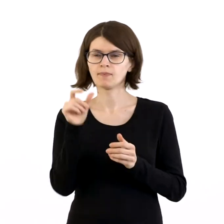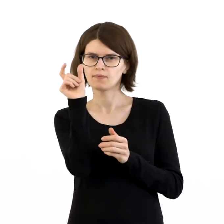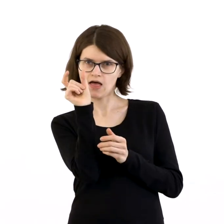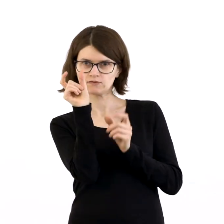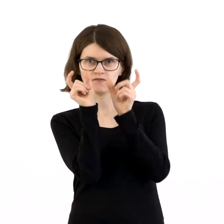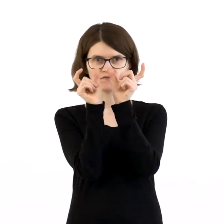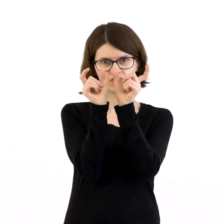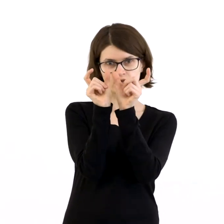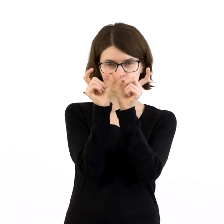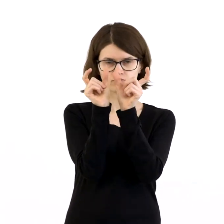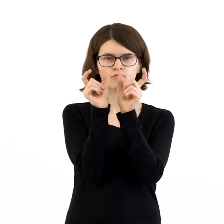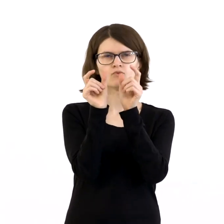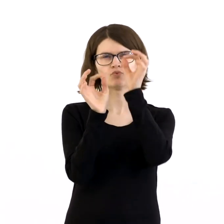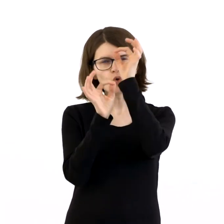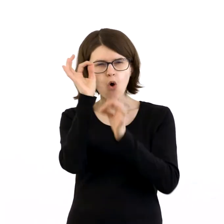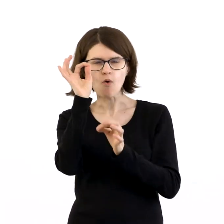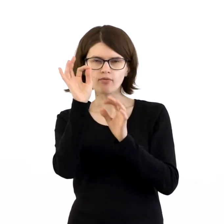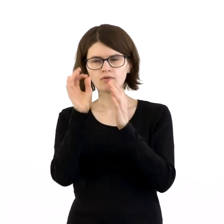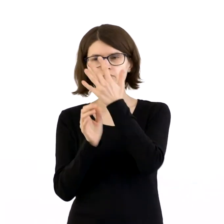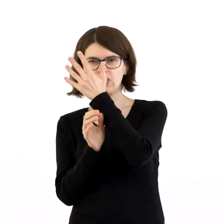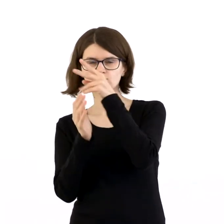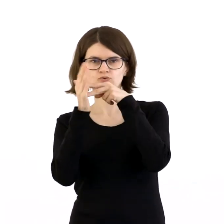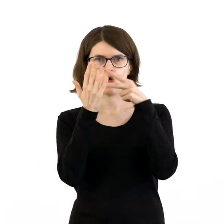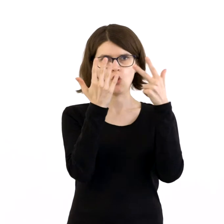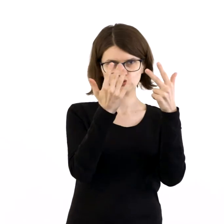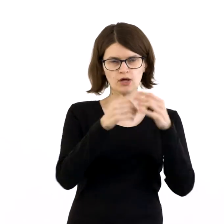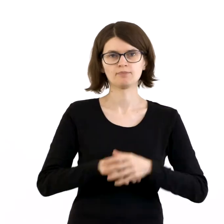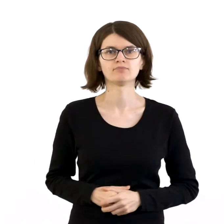Jest to podział odcinka na takie dwie części, że stosunek części mniejszej do większej wynosi ok. 5:8.